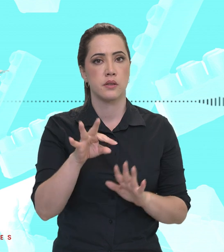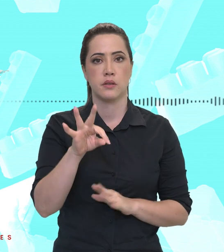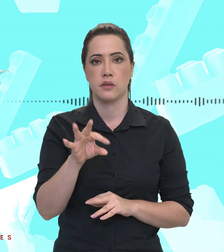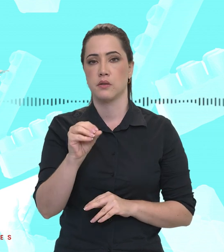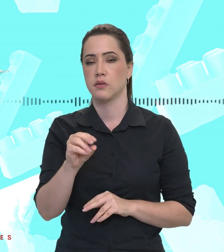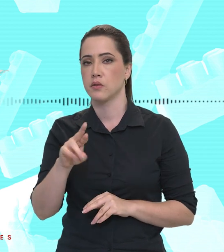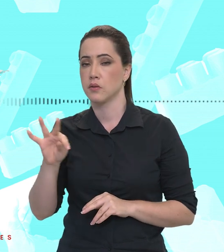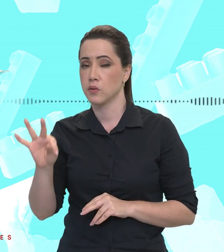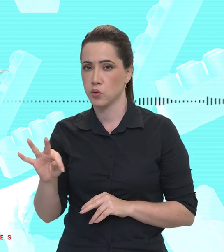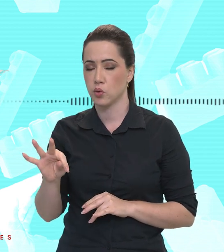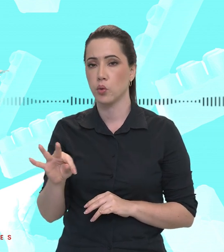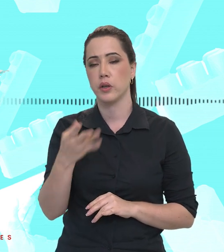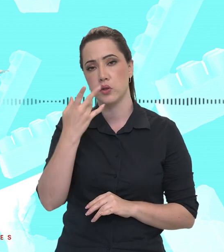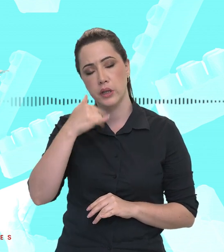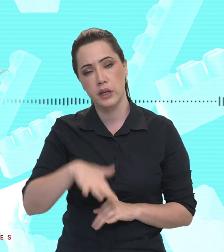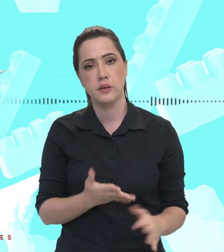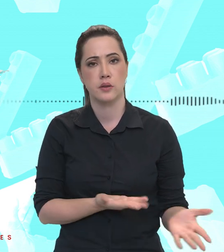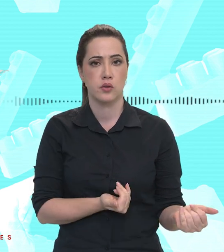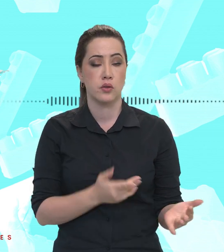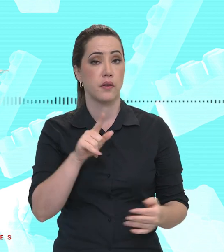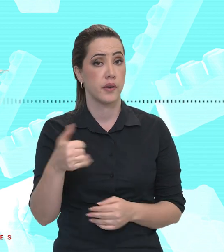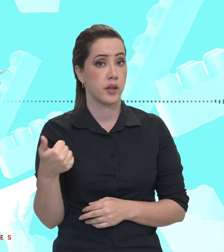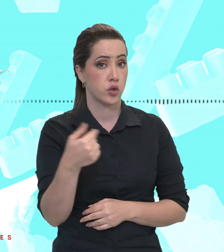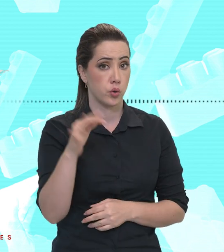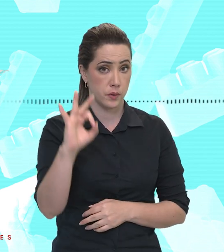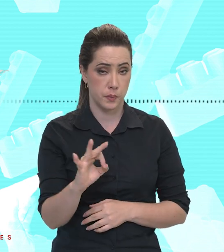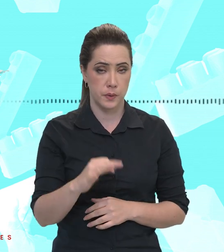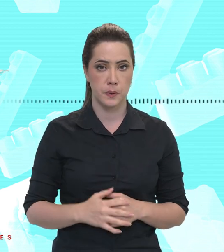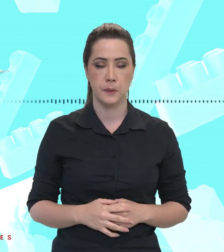de Tourette e TDAH em crianças e adolescentes era de 12%.